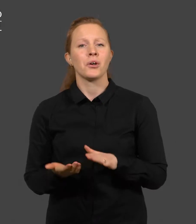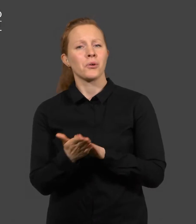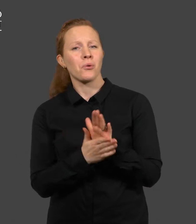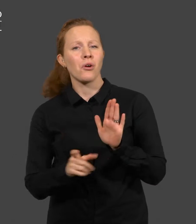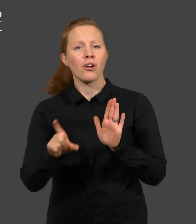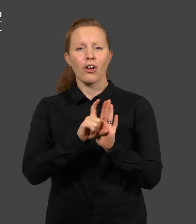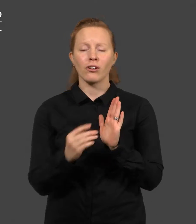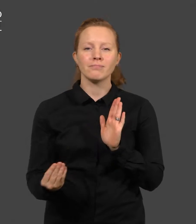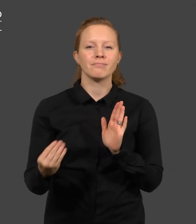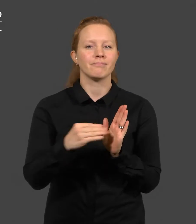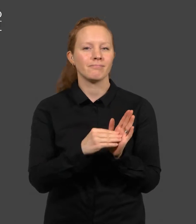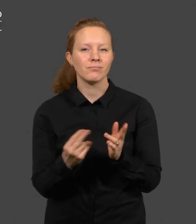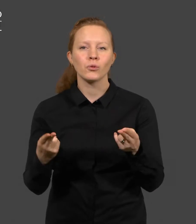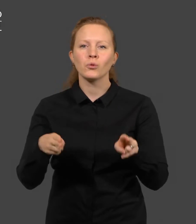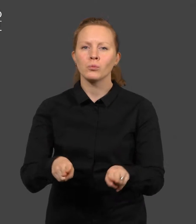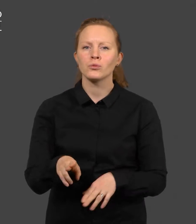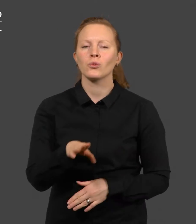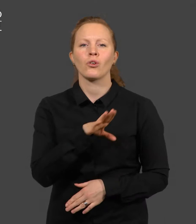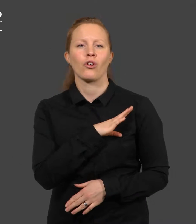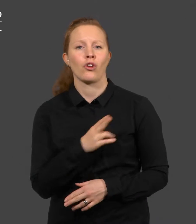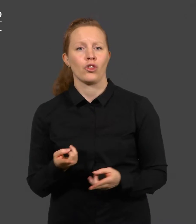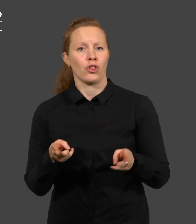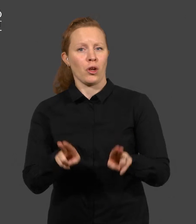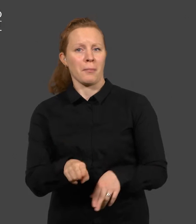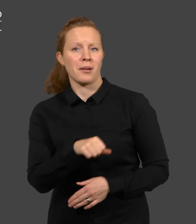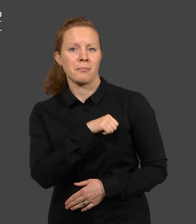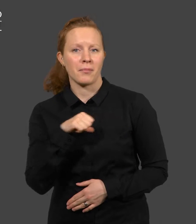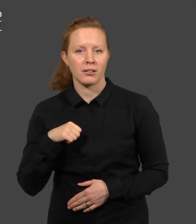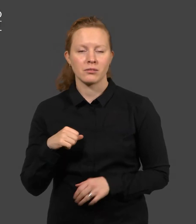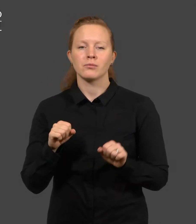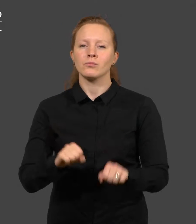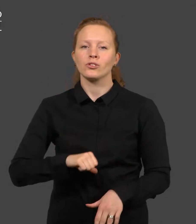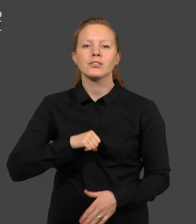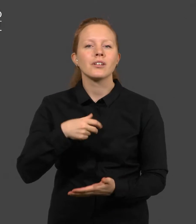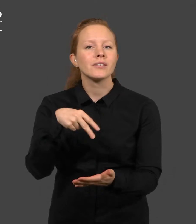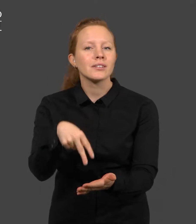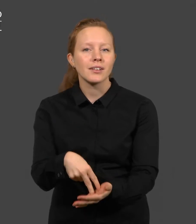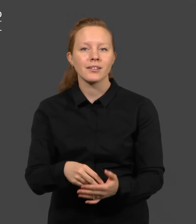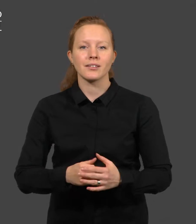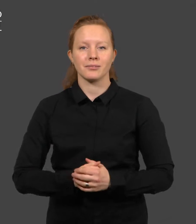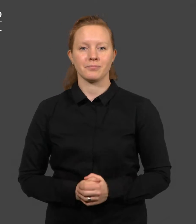Enligt grundlagen utövas den dömande makten av oberoende domstolar.